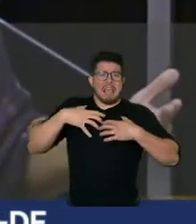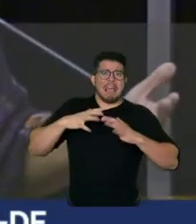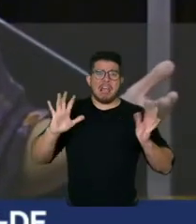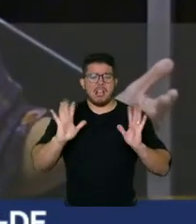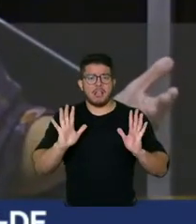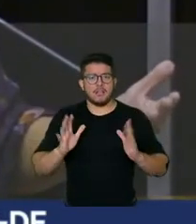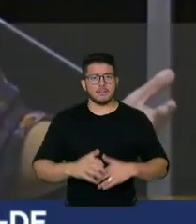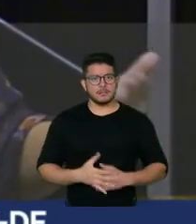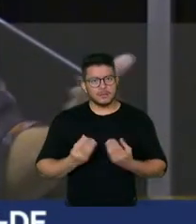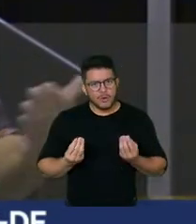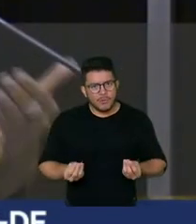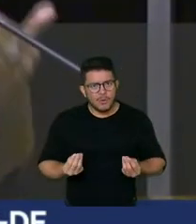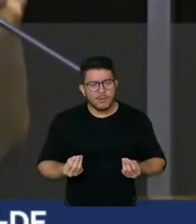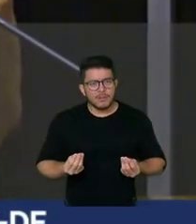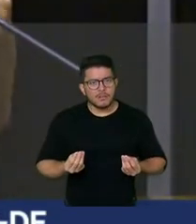NERO. E QUE TEM GÊNERO AO ESCUTAR A PALAVRA GÊNERO